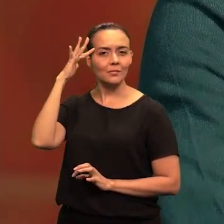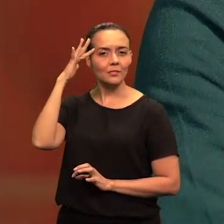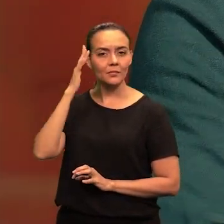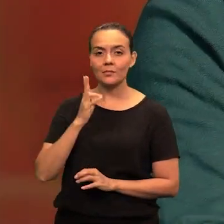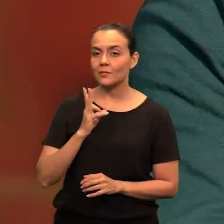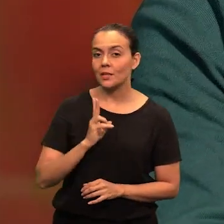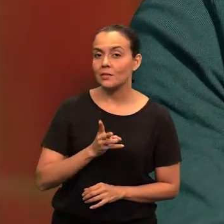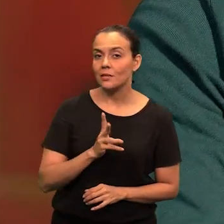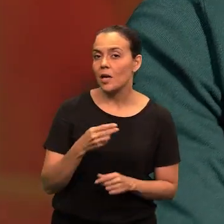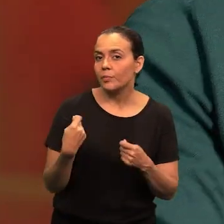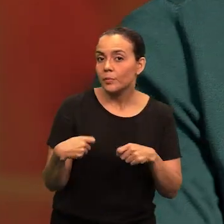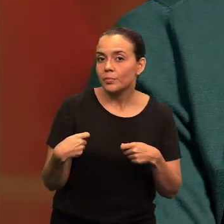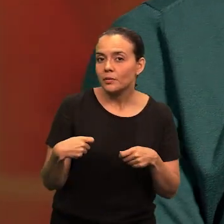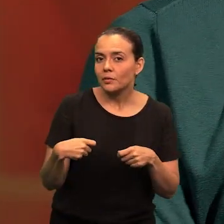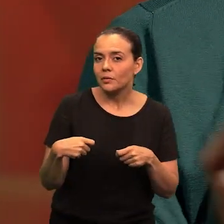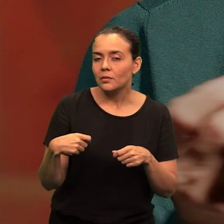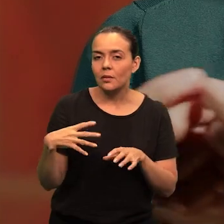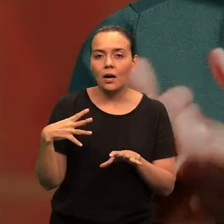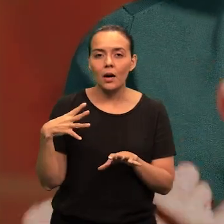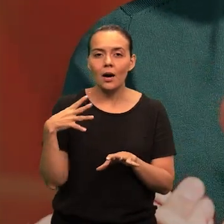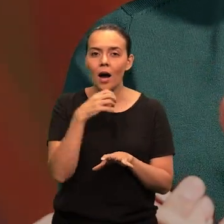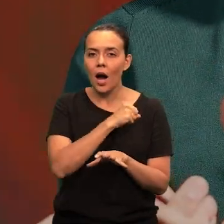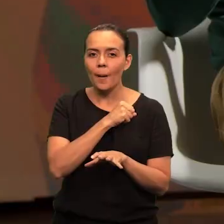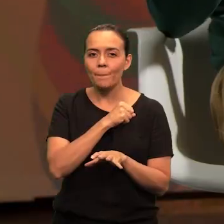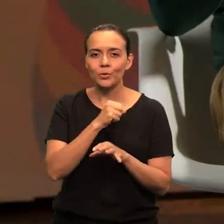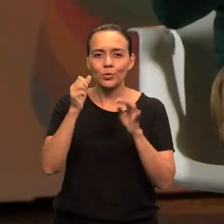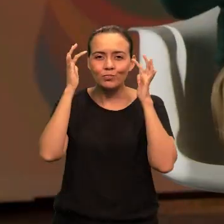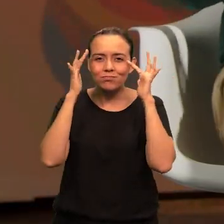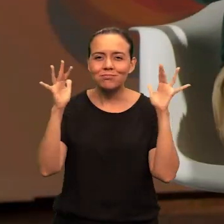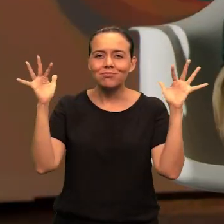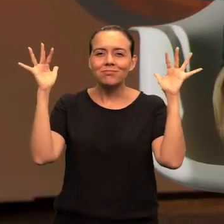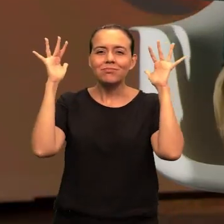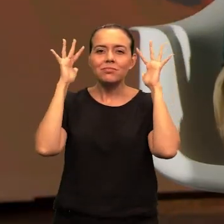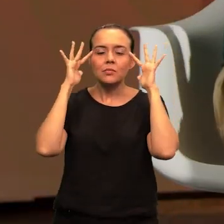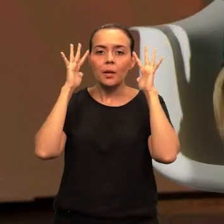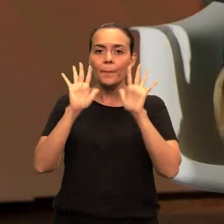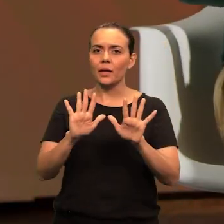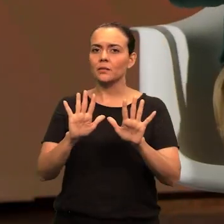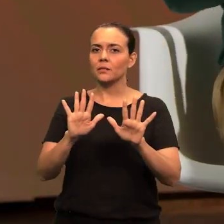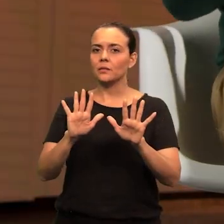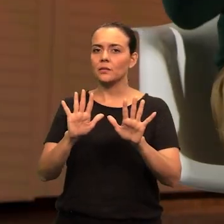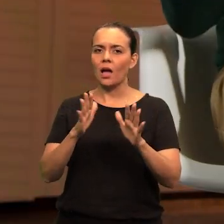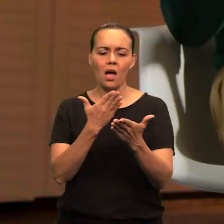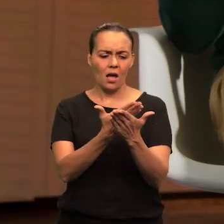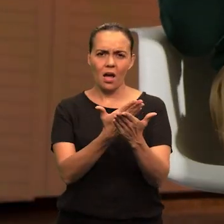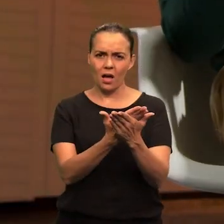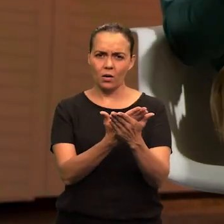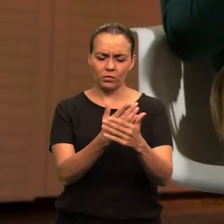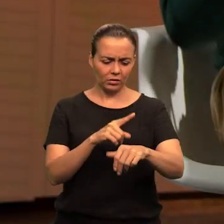cada vez mais ele tem que ser breve. O tempo de um programa, o tempo de uma aula,